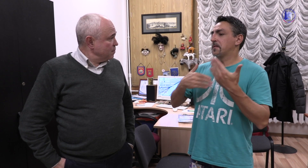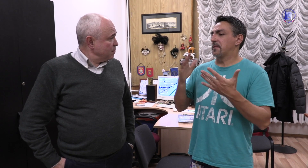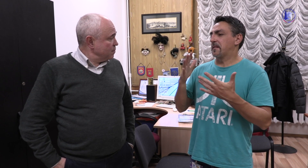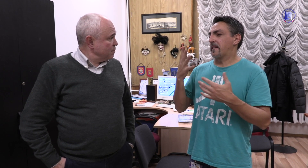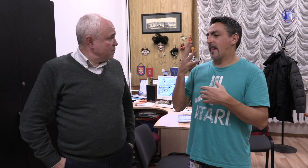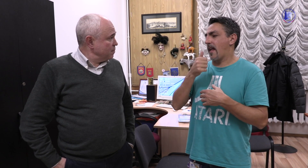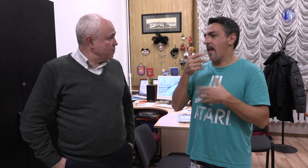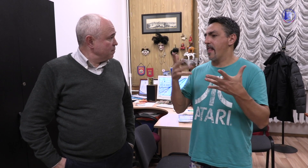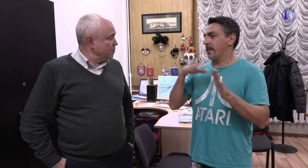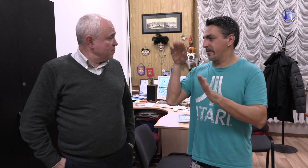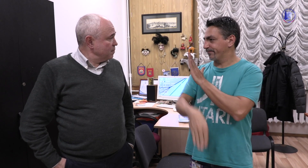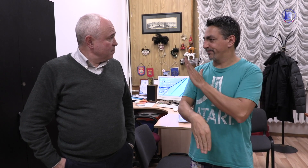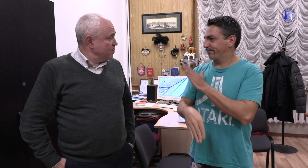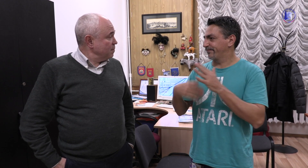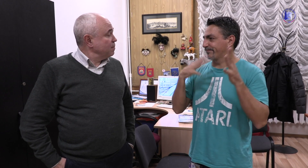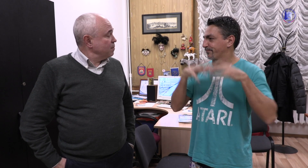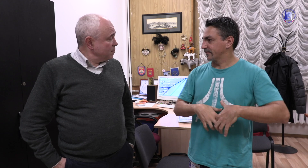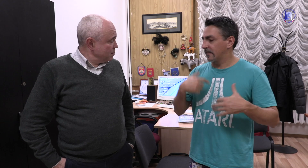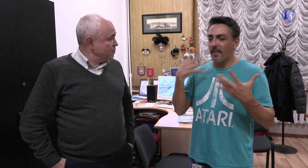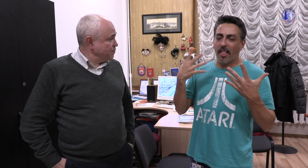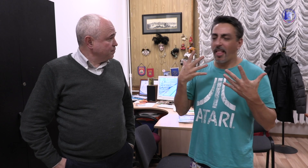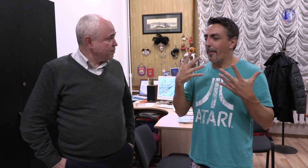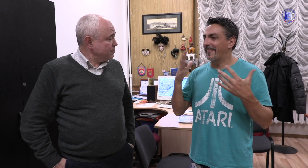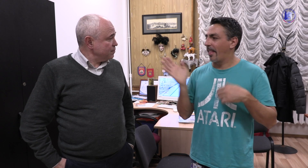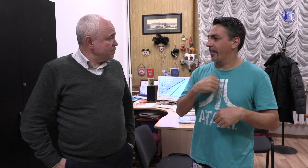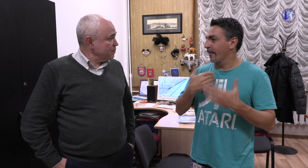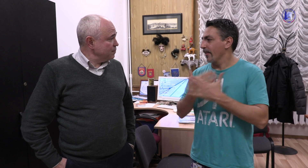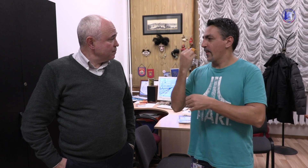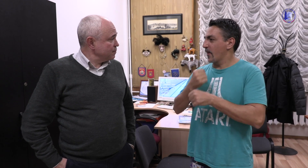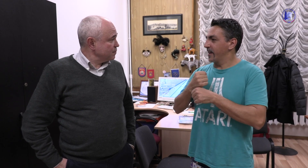Но через четыре года бизнес сдулся. И я занялся другим делом: